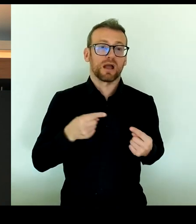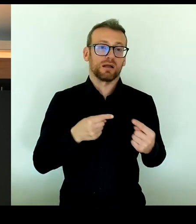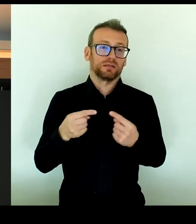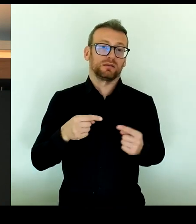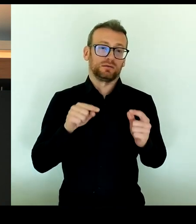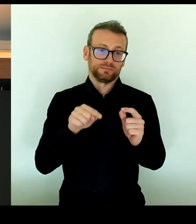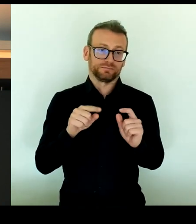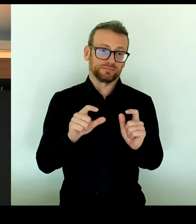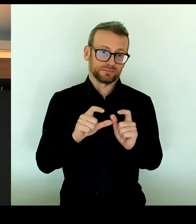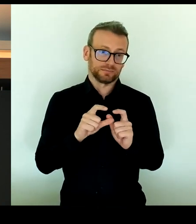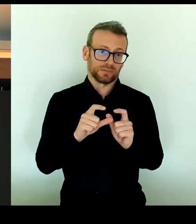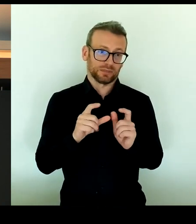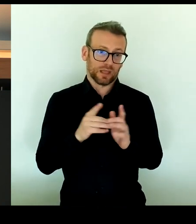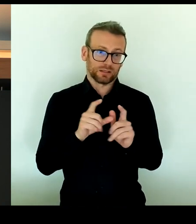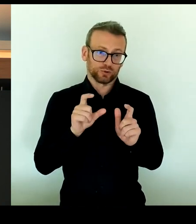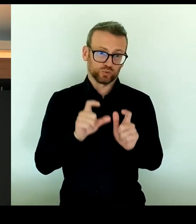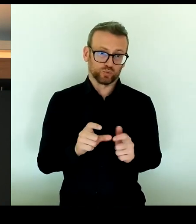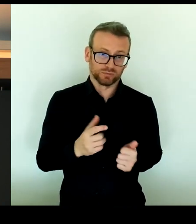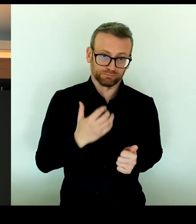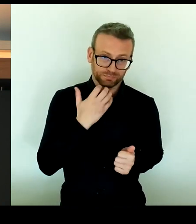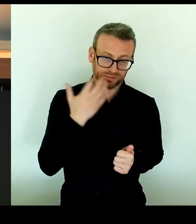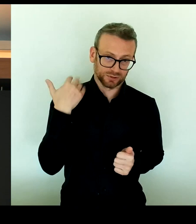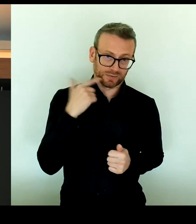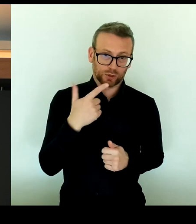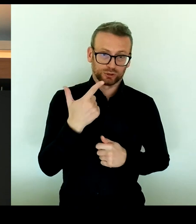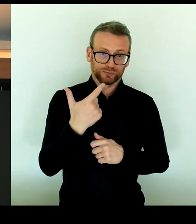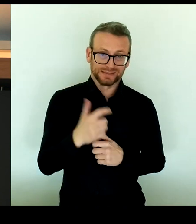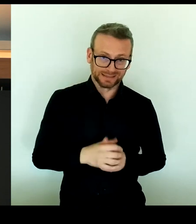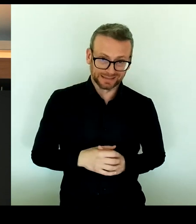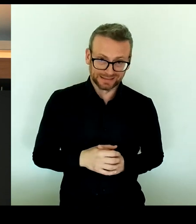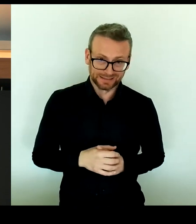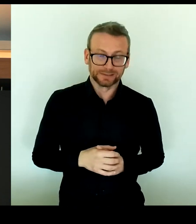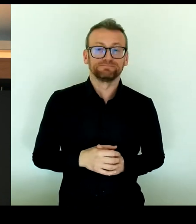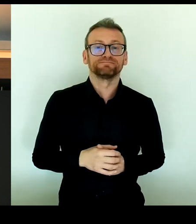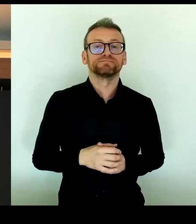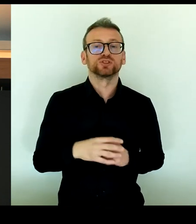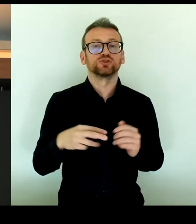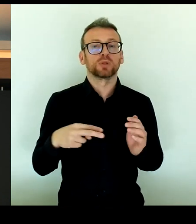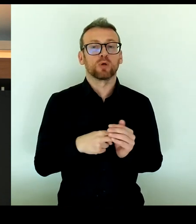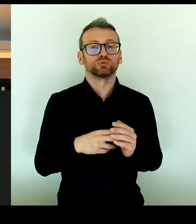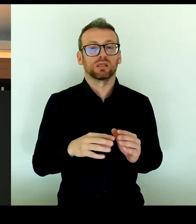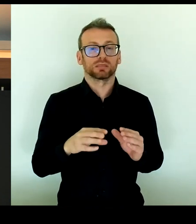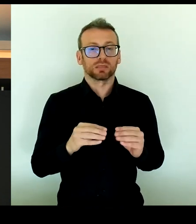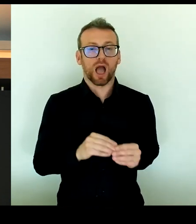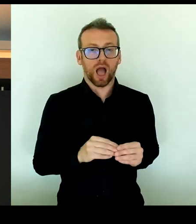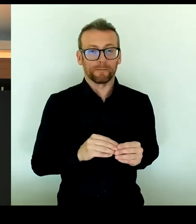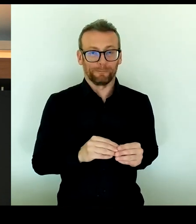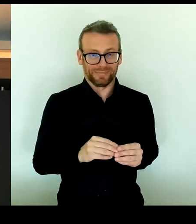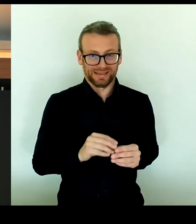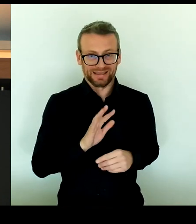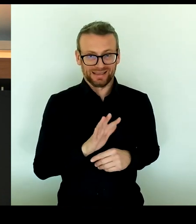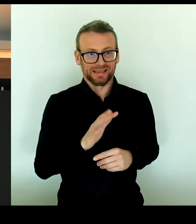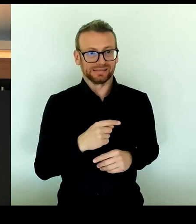Das dachte sich übrigens auch die damalige Landesdatenschutzbeauftragte und hat daraus direkt